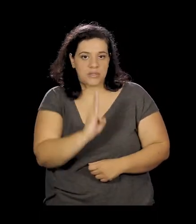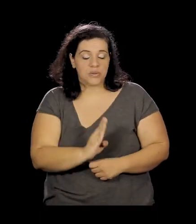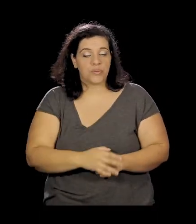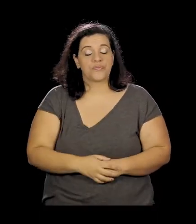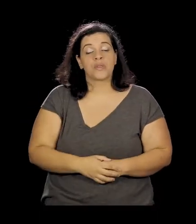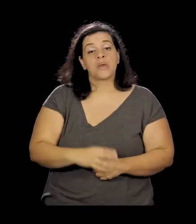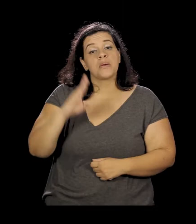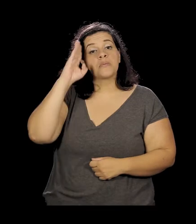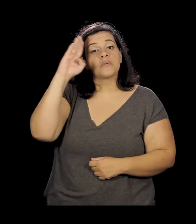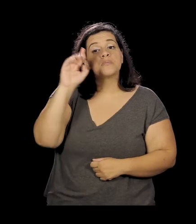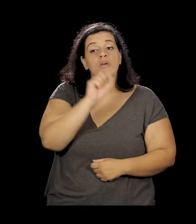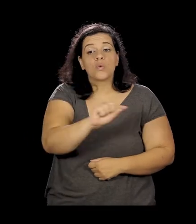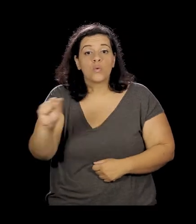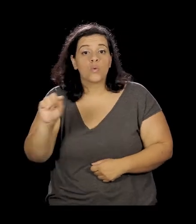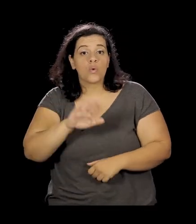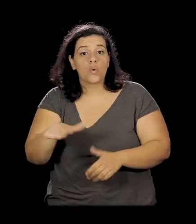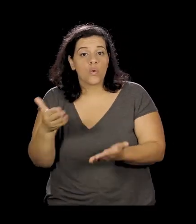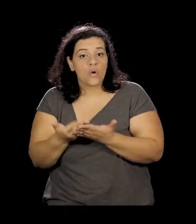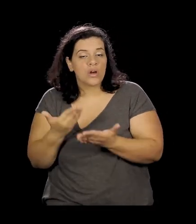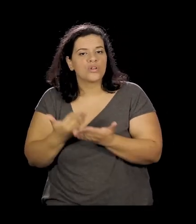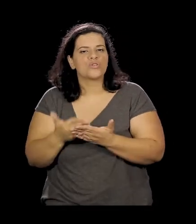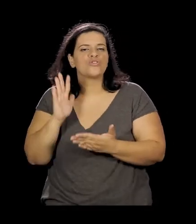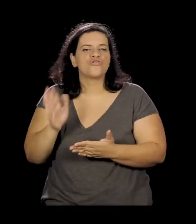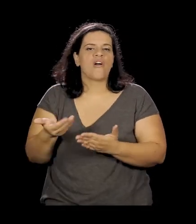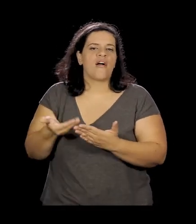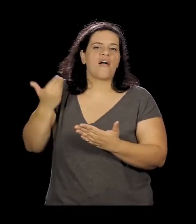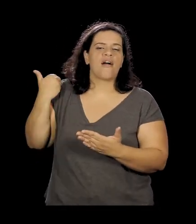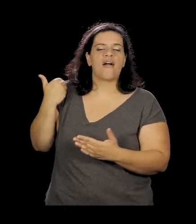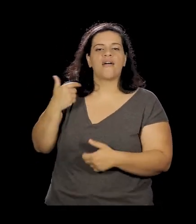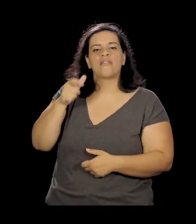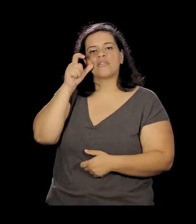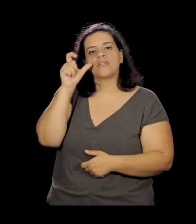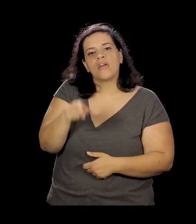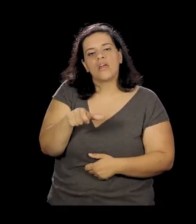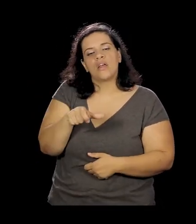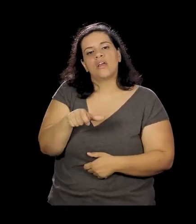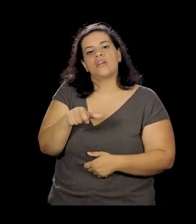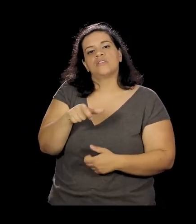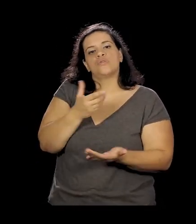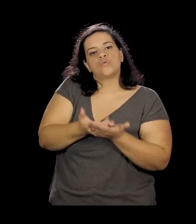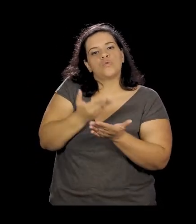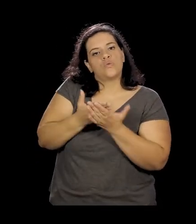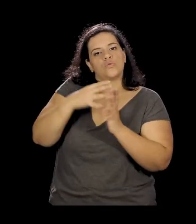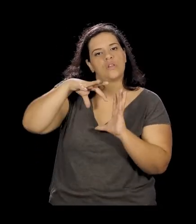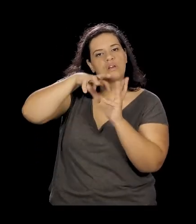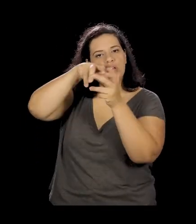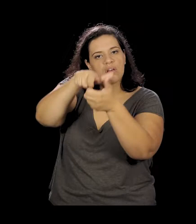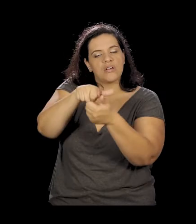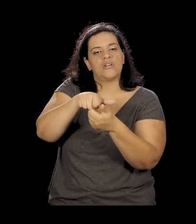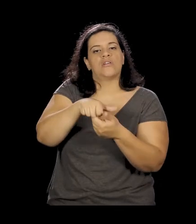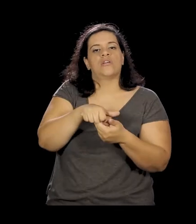Especialmente alunos que já vêm interessados em relações internacionais